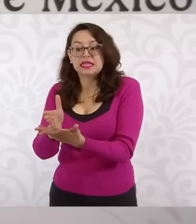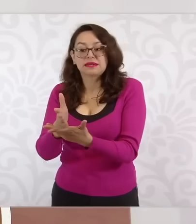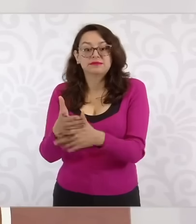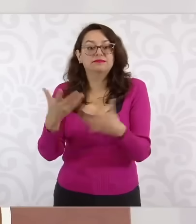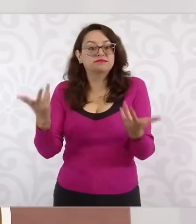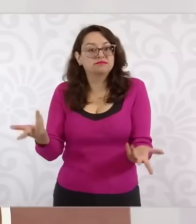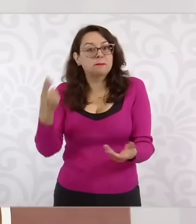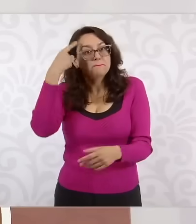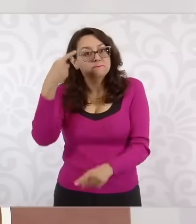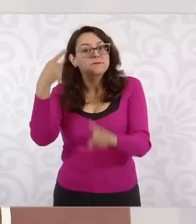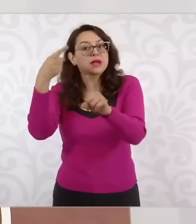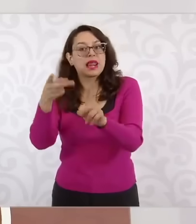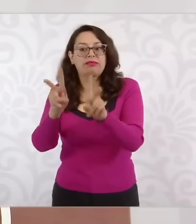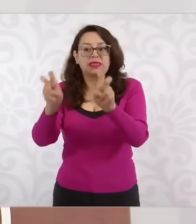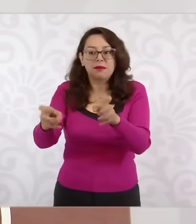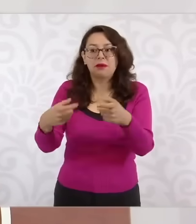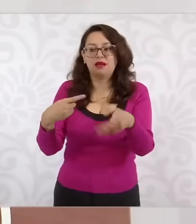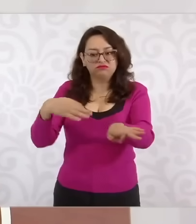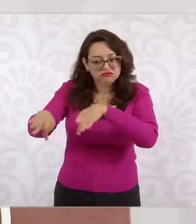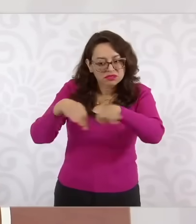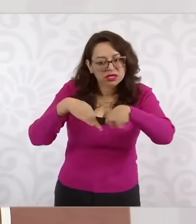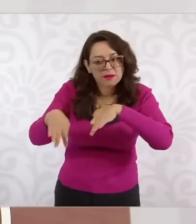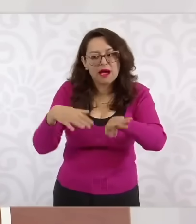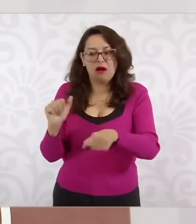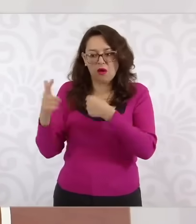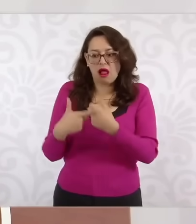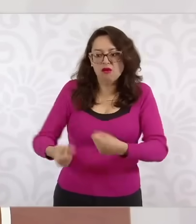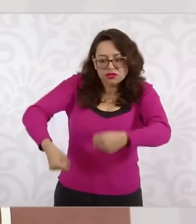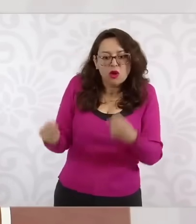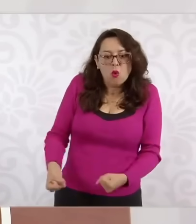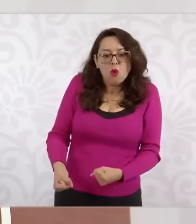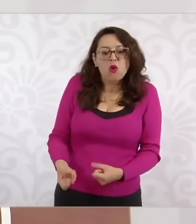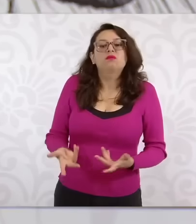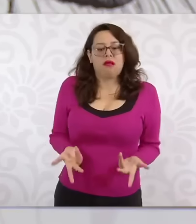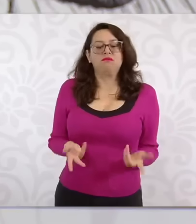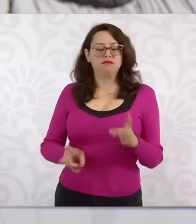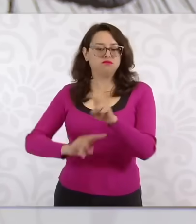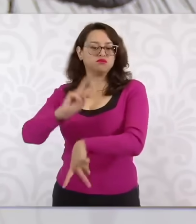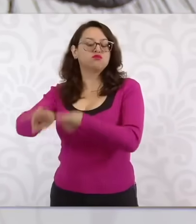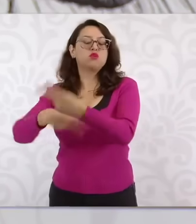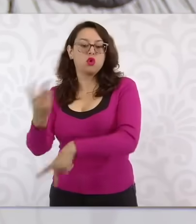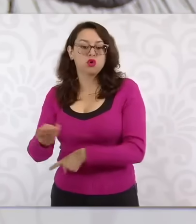más concreto de lo que hemos venido trabajando ya durante varios meses. Entonces es muy probable